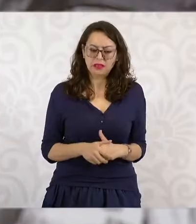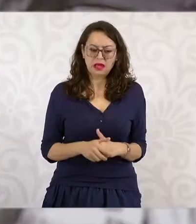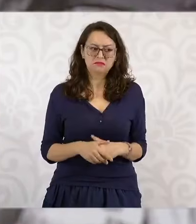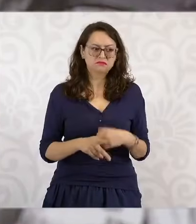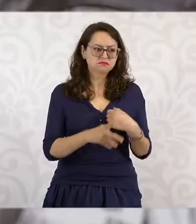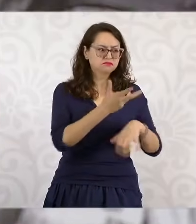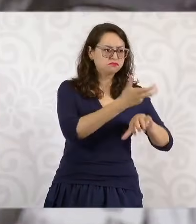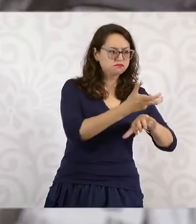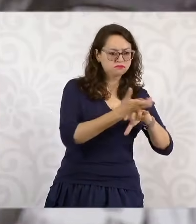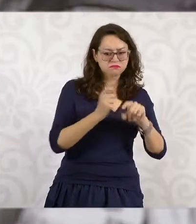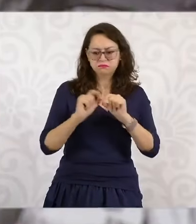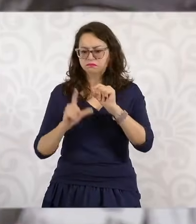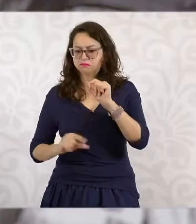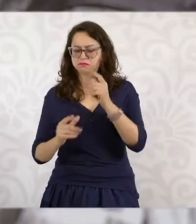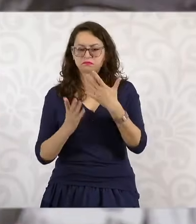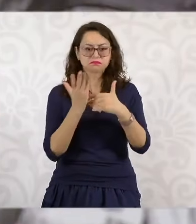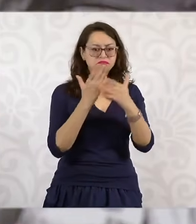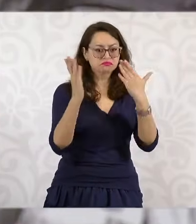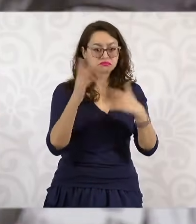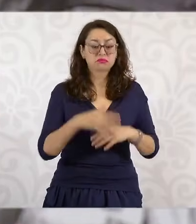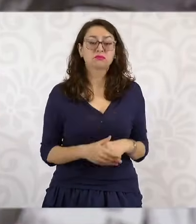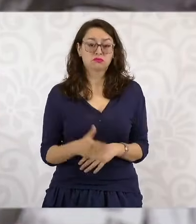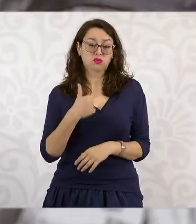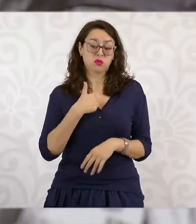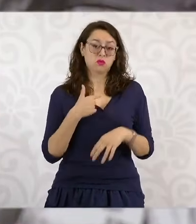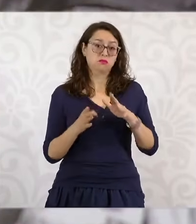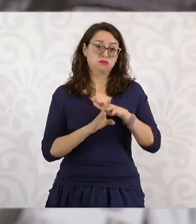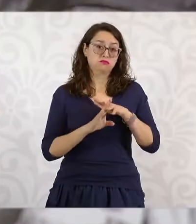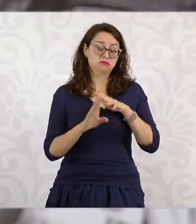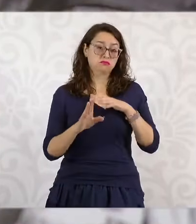ah, les puedo decir que no ha sido un año fácil, pero al mismo tiempo les puedo decir que estoy